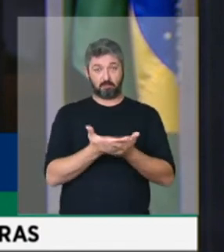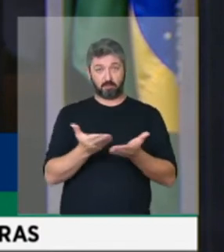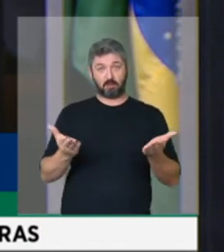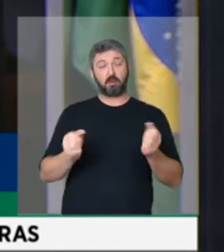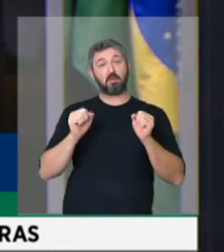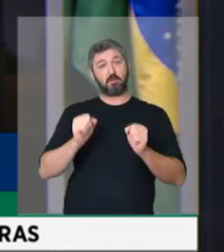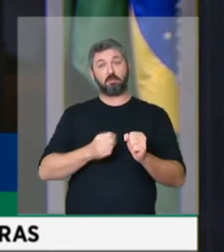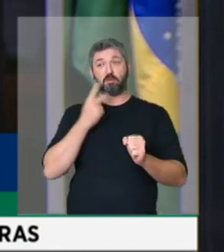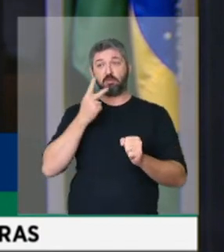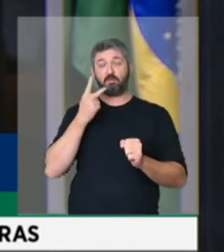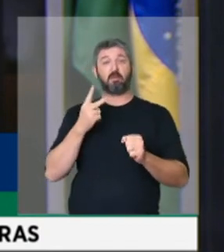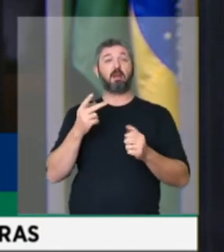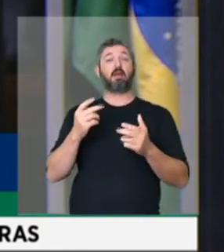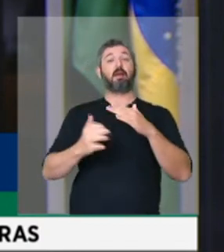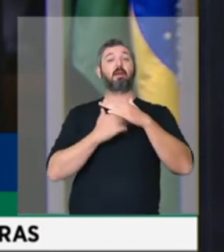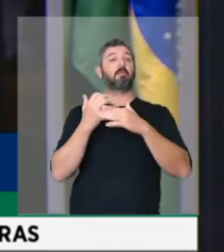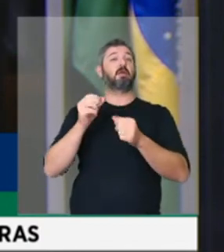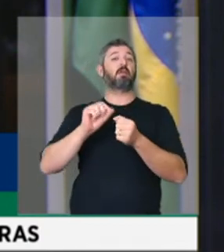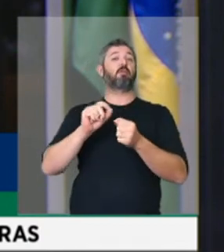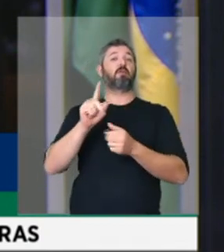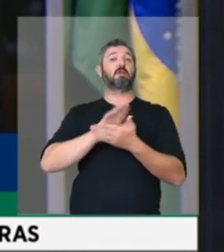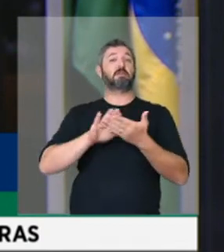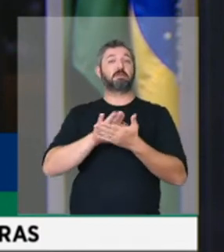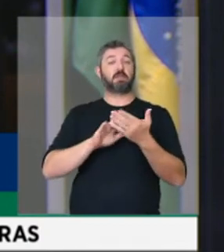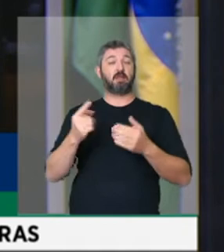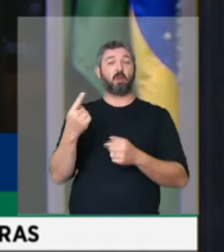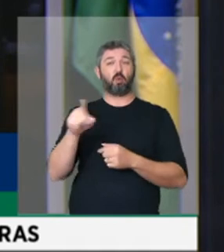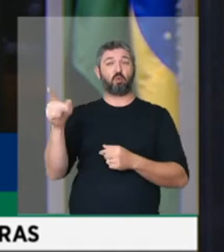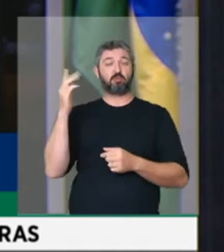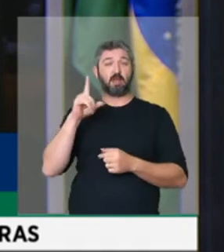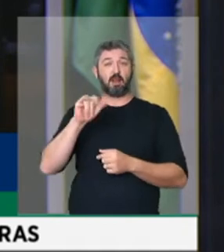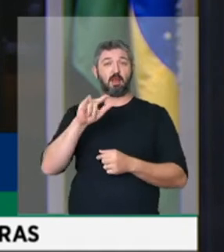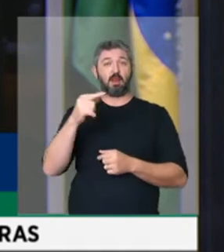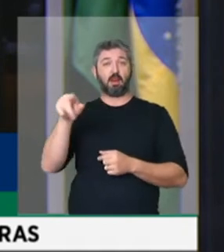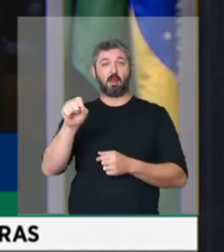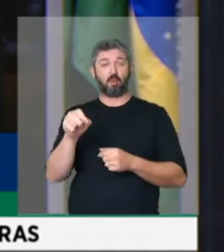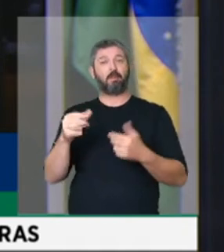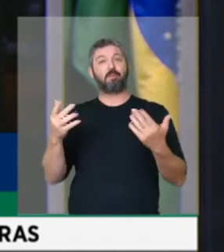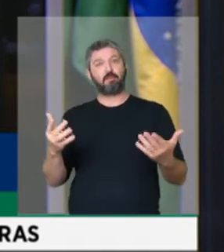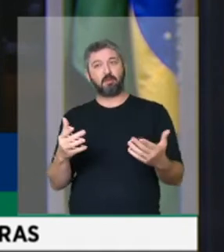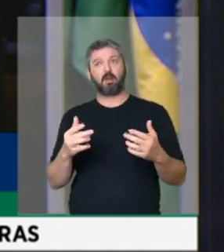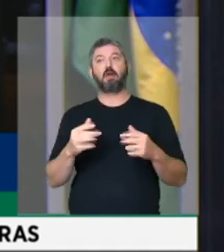DA PERDA DE CAPACIDADE DE INVESTIMENTO PODEMOS CITAR A AUSÊNCIA DA EMPRESA NOS ÚLTIMOS LEILÕES DE GERAÇÃO O QUE TEM CONTRIBUÍDO PELA GRADATIVA PERDA DE